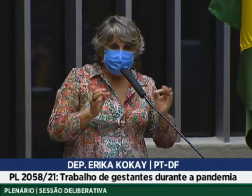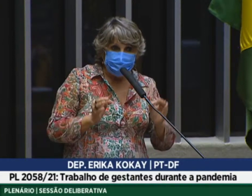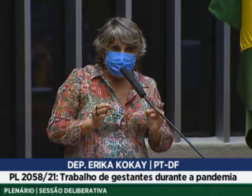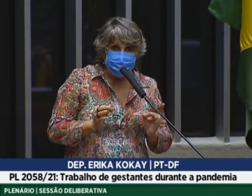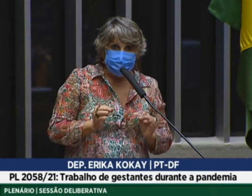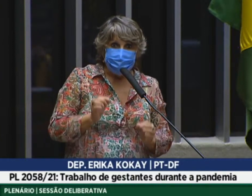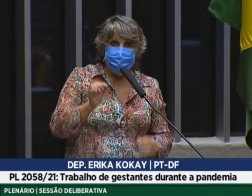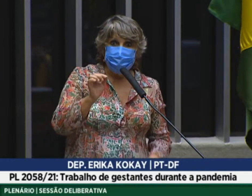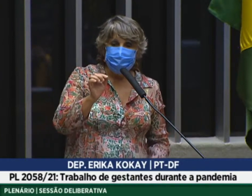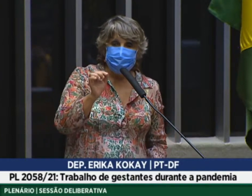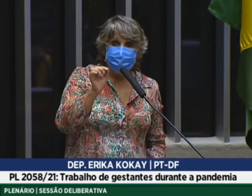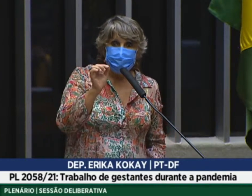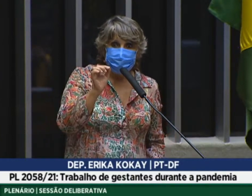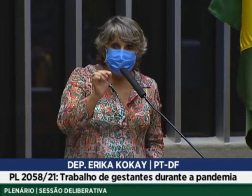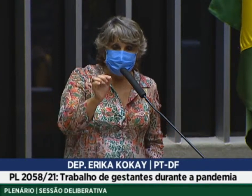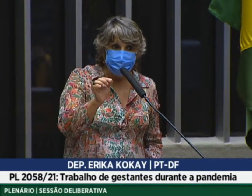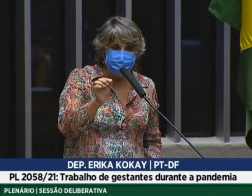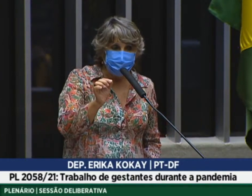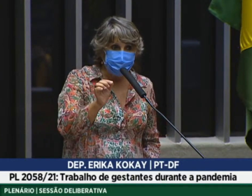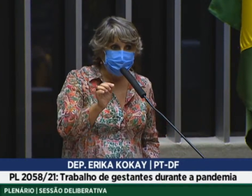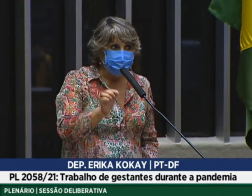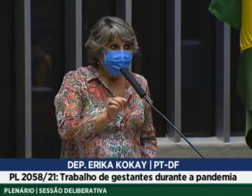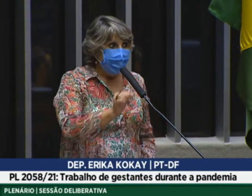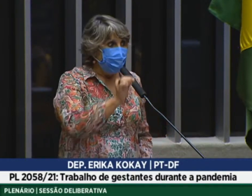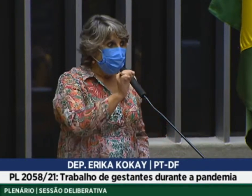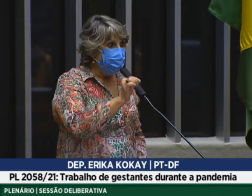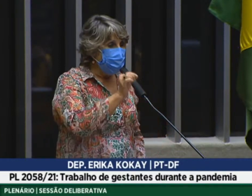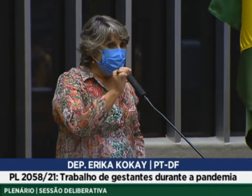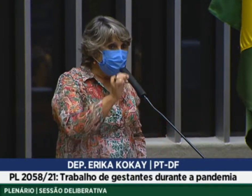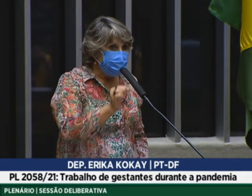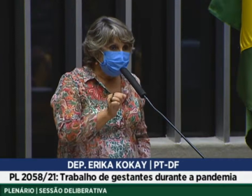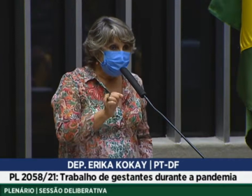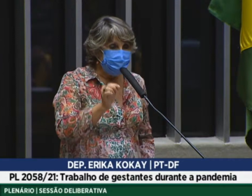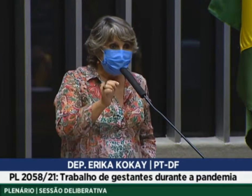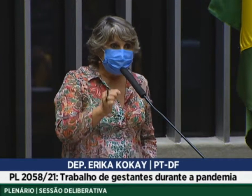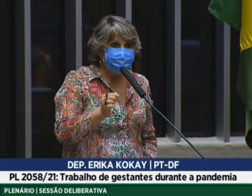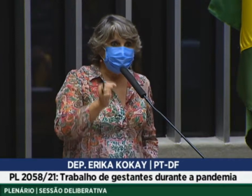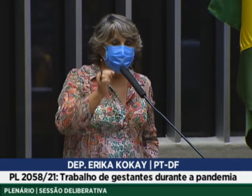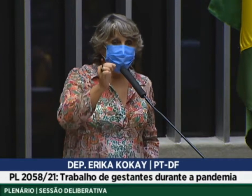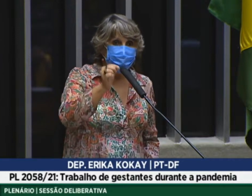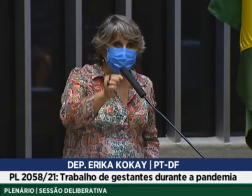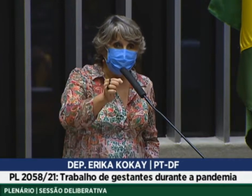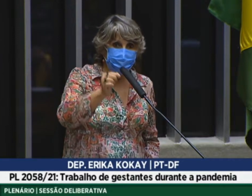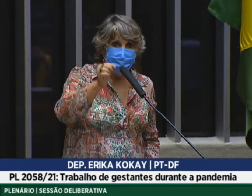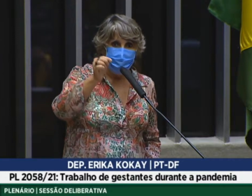NÓS AQUI, TERÍAMOS QUE ESTAR DISCUTINDO COMO O GOVERNO VAI ESTRUTURAR UM APOIO PARA MICRO E PEQUENAS EMPRESAS, PARA QUE